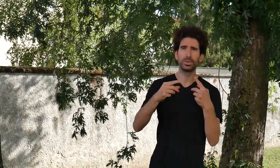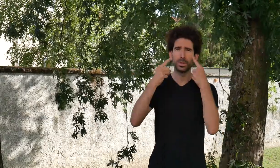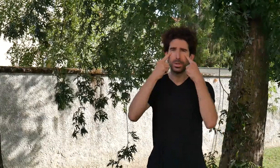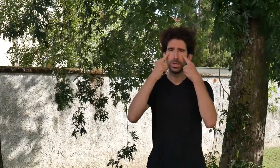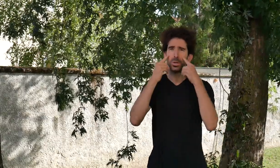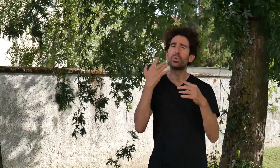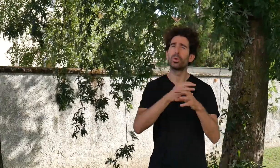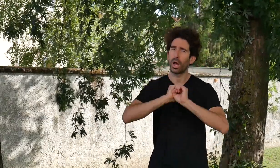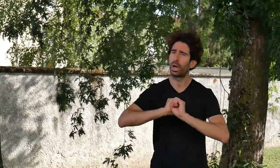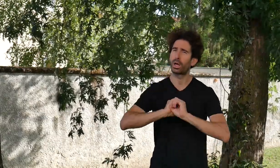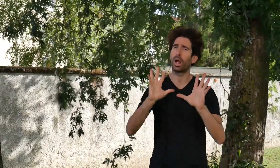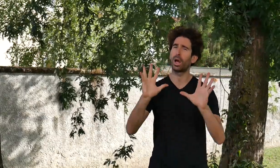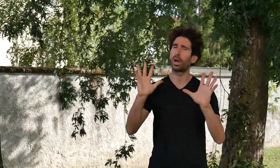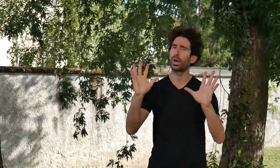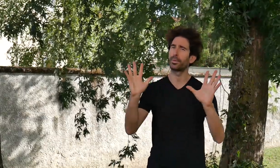et des yeux clairs.